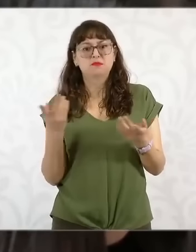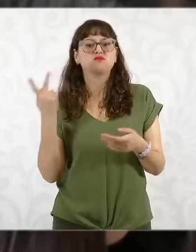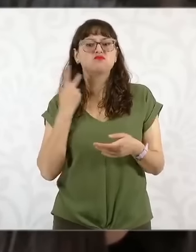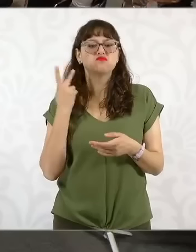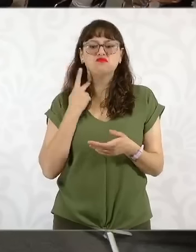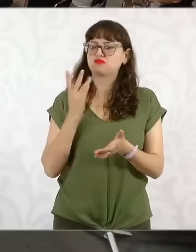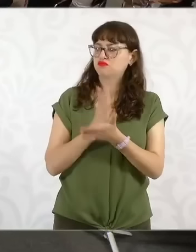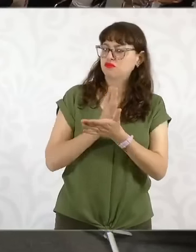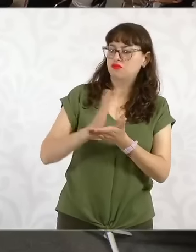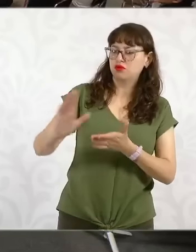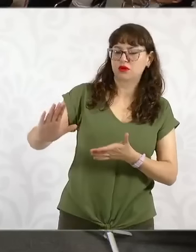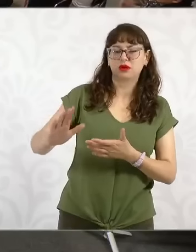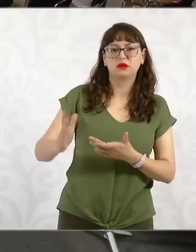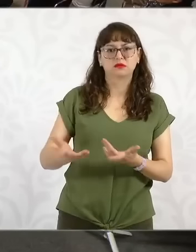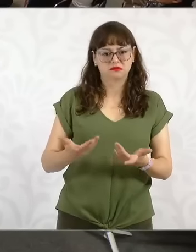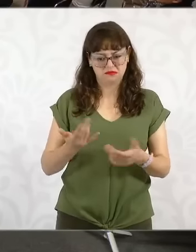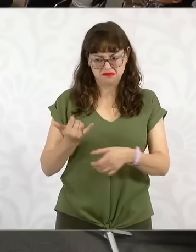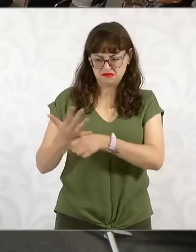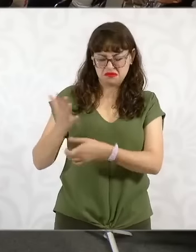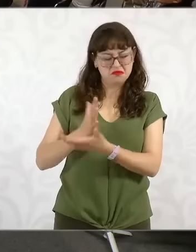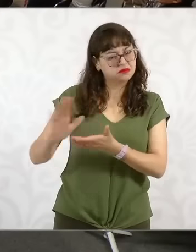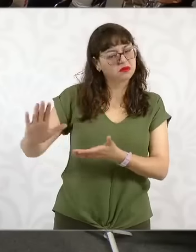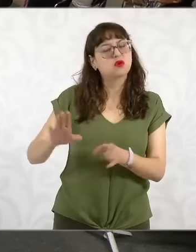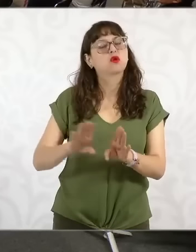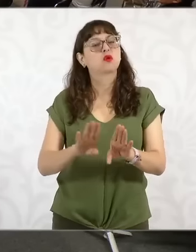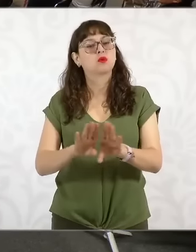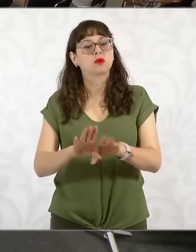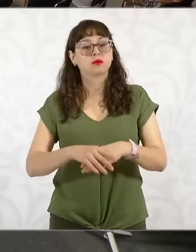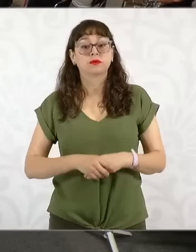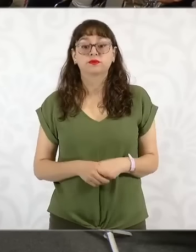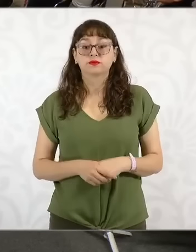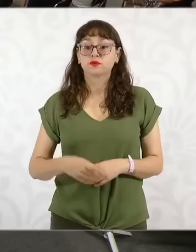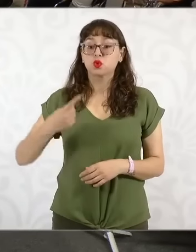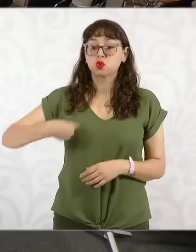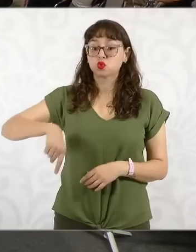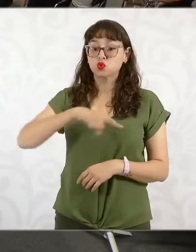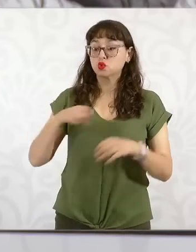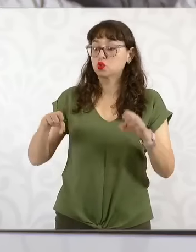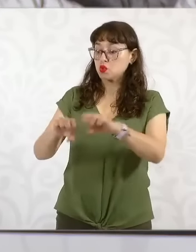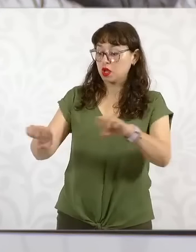no no enturbiera lo que la labor que venían realizando. el gabinete de seguridad, ¿no? No,